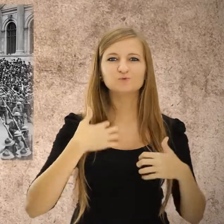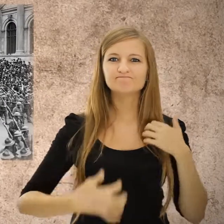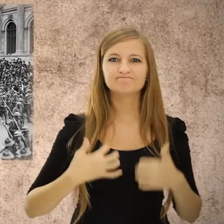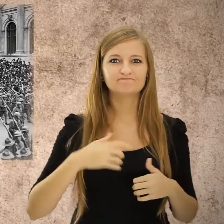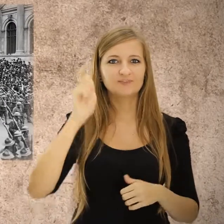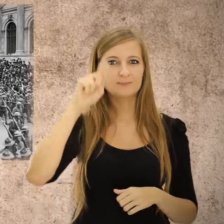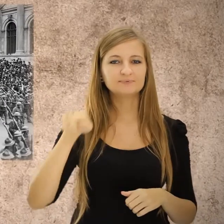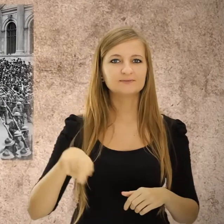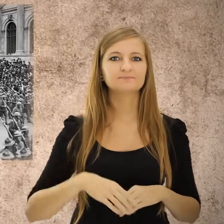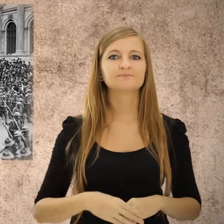i byli bardzo źli na Niemców.